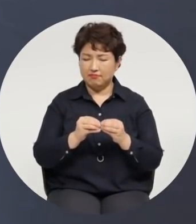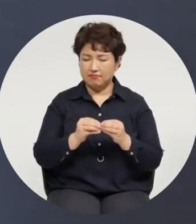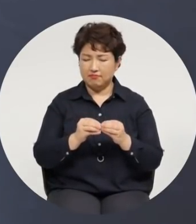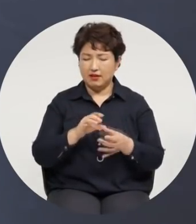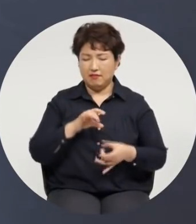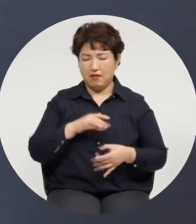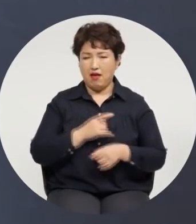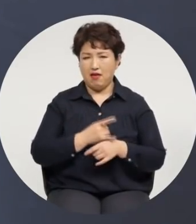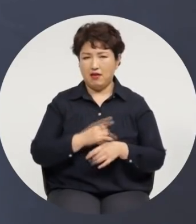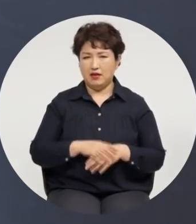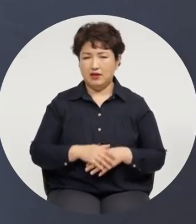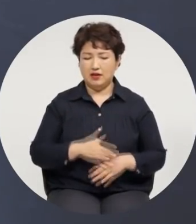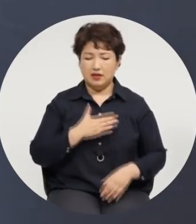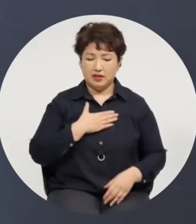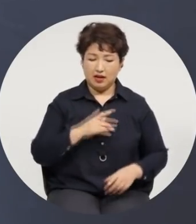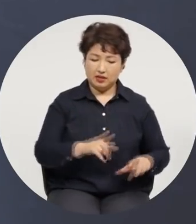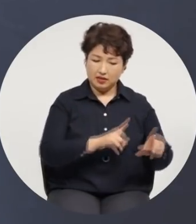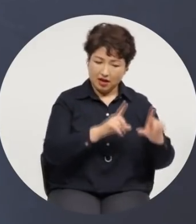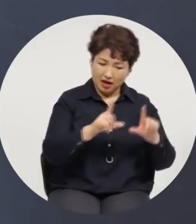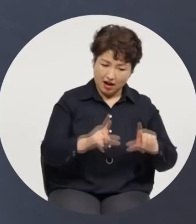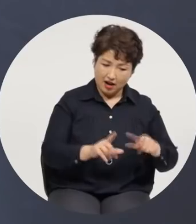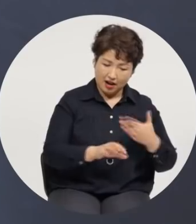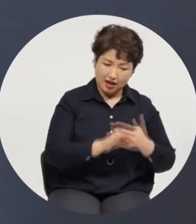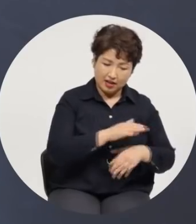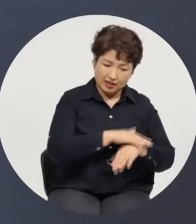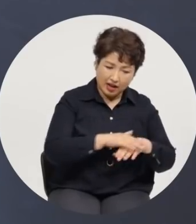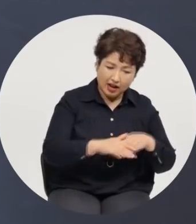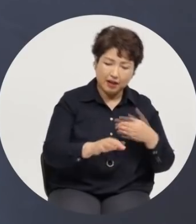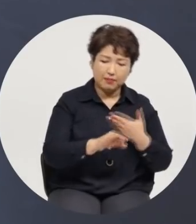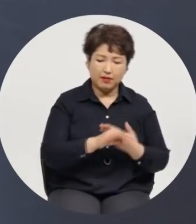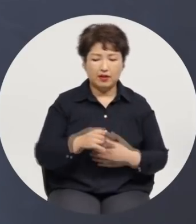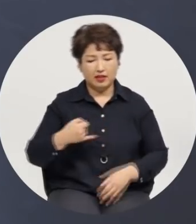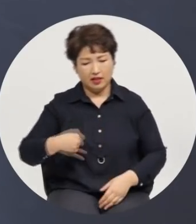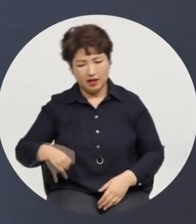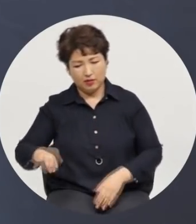'나도 잘 살듯이 내가 잘 살면 우리 딸도 잘 살 겁니다'